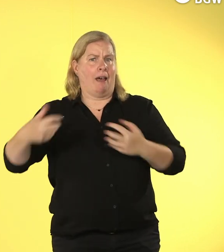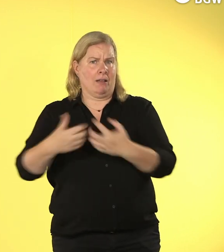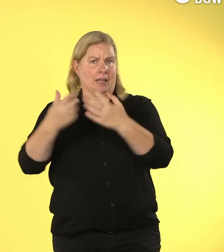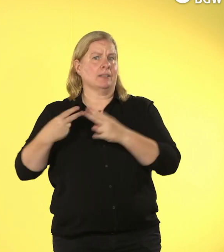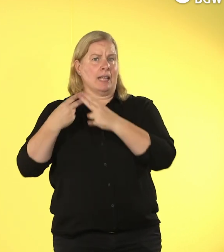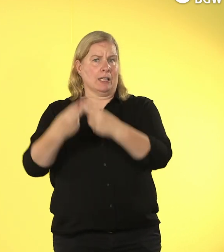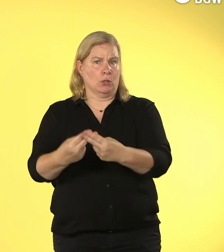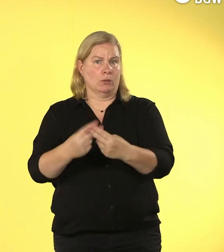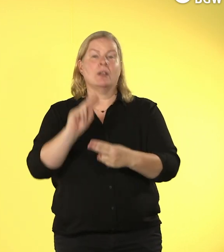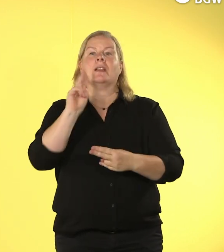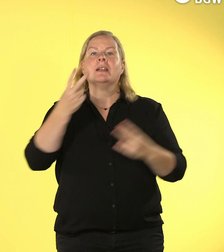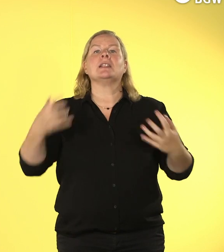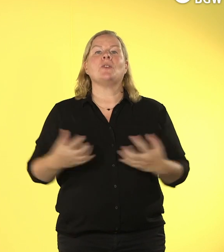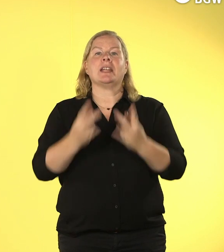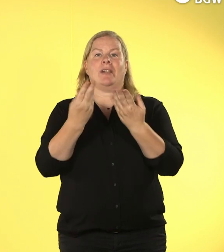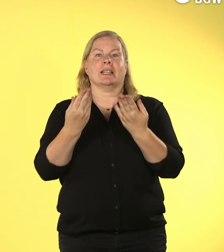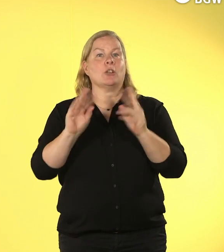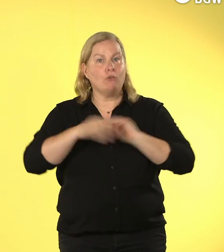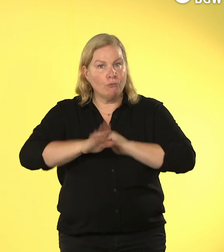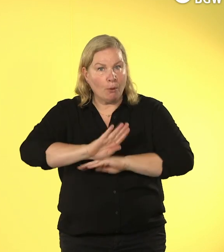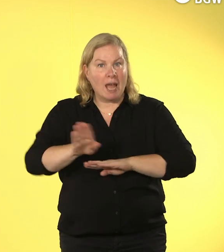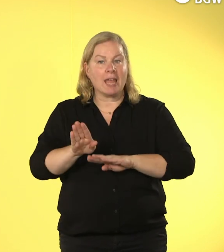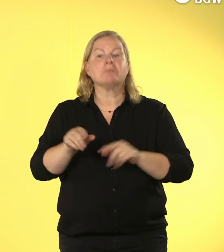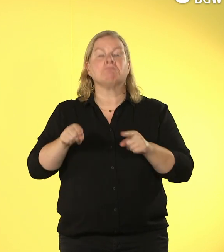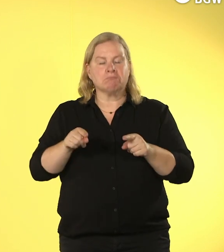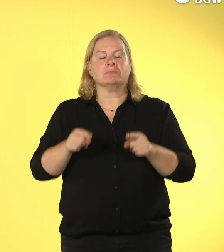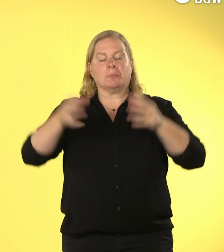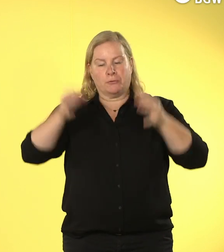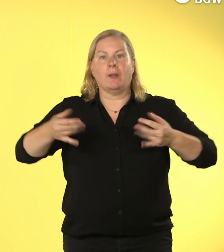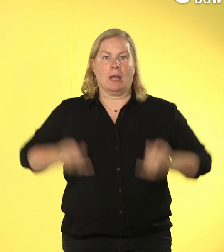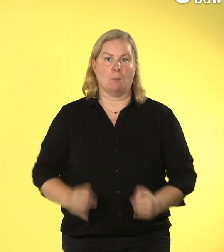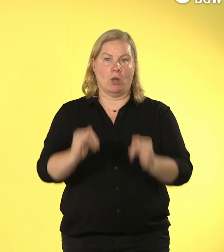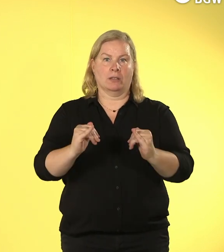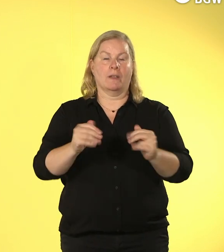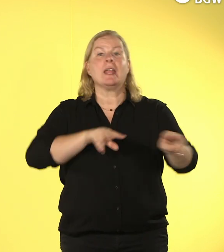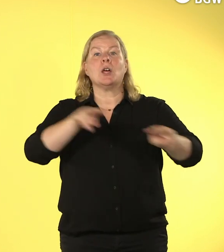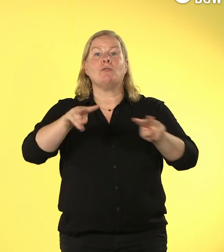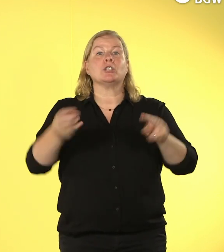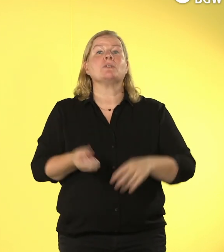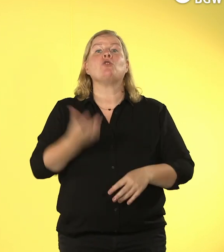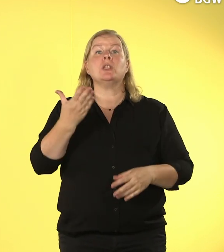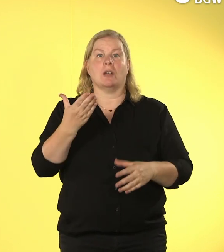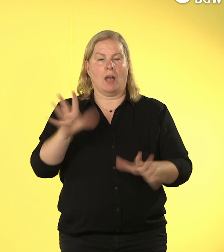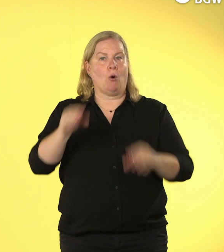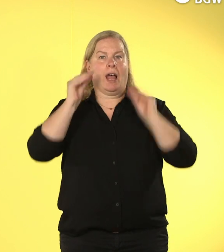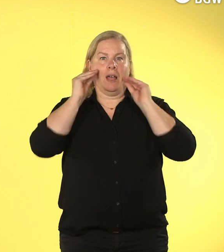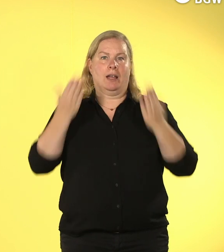Die haben das Wirtschaftswunder miterlebt und gehören zu diesen geburtenstarken Jahrgängen.